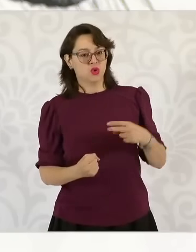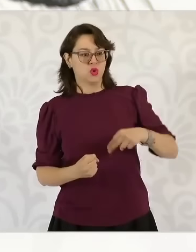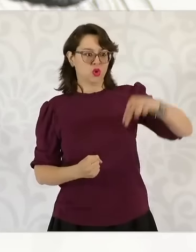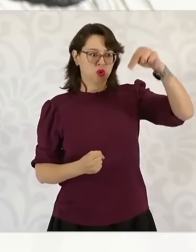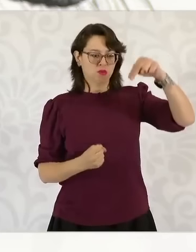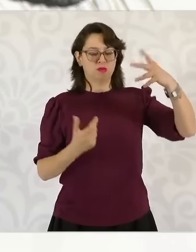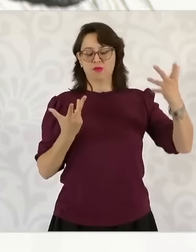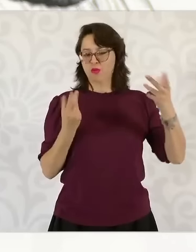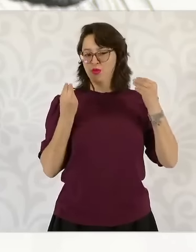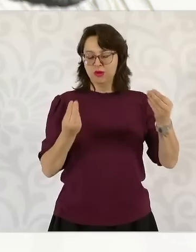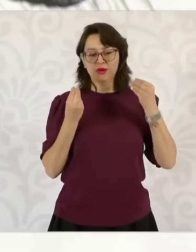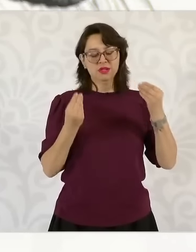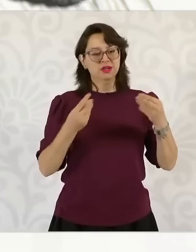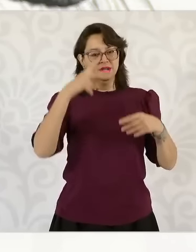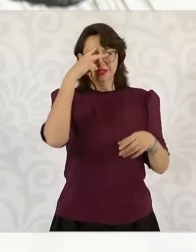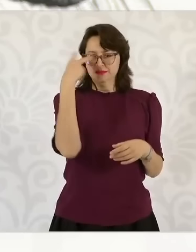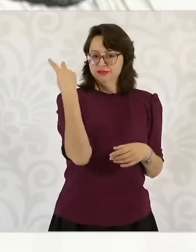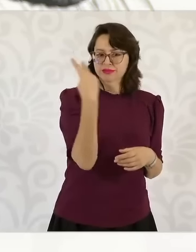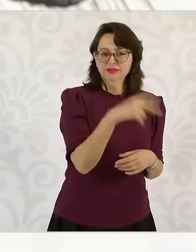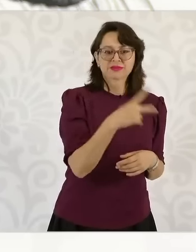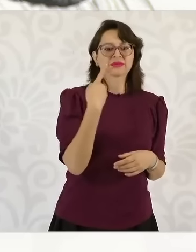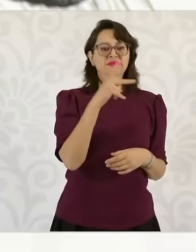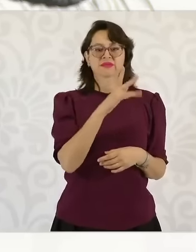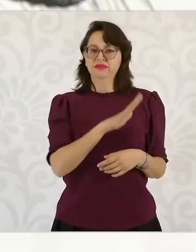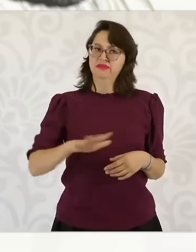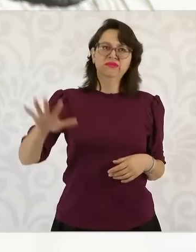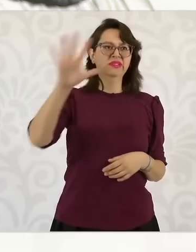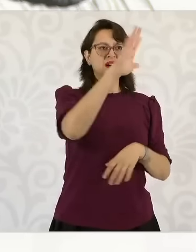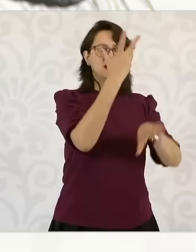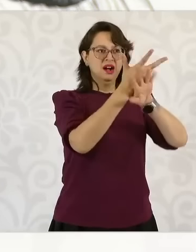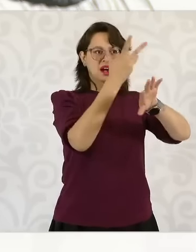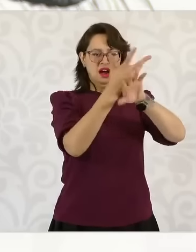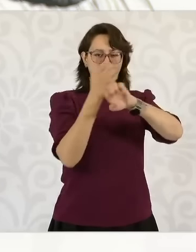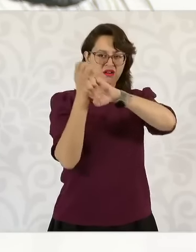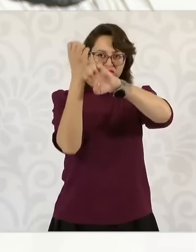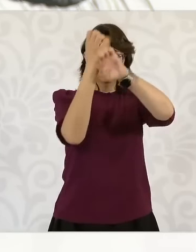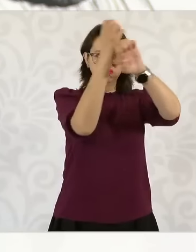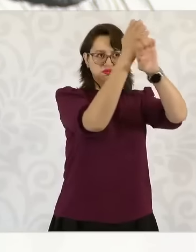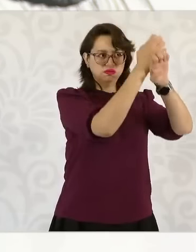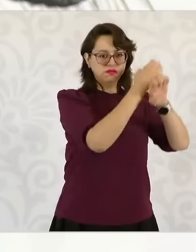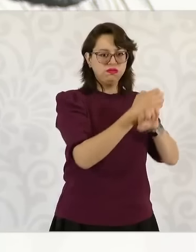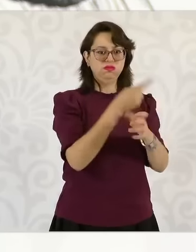grande los mexicanos pero en prácticamente todos los estados de la unión americana hay mexicanas